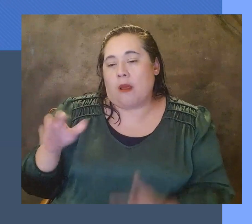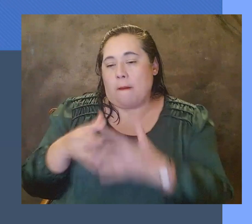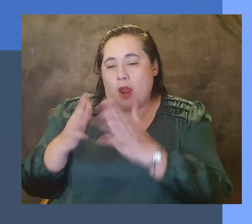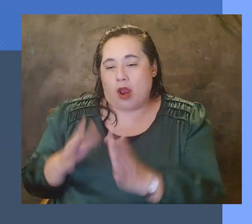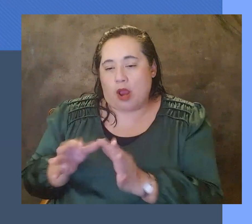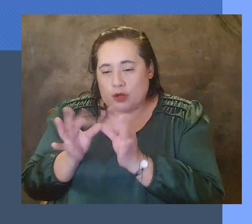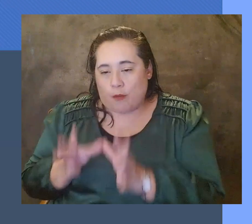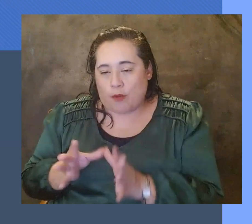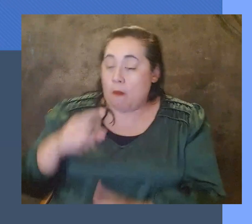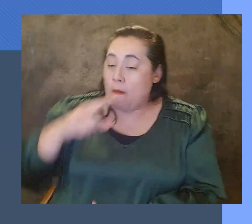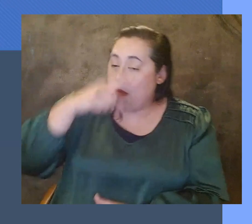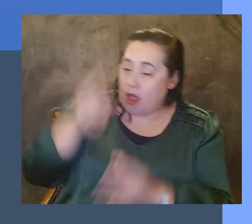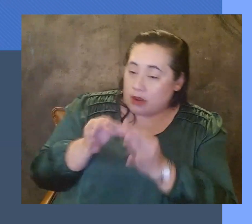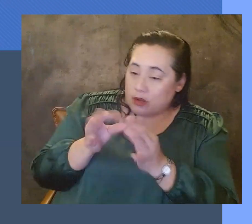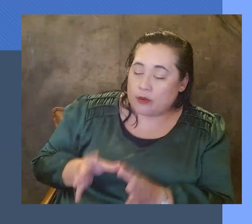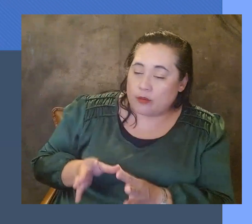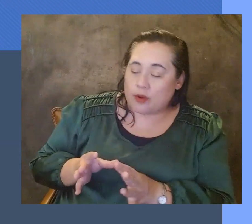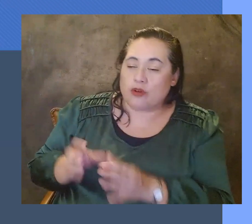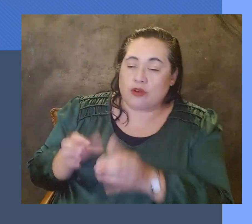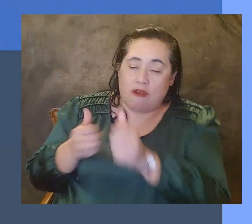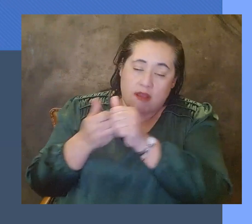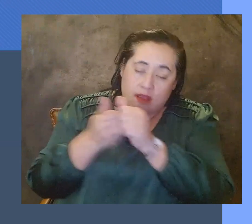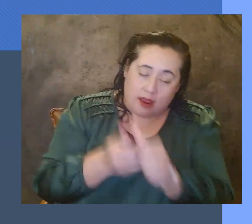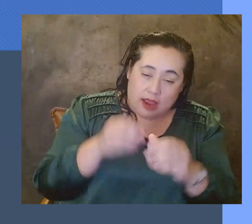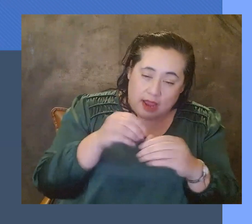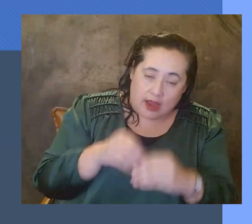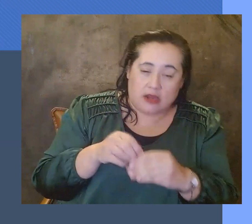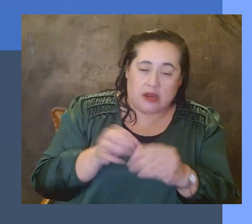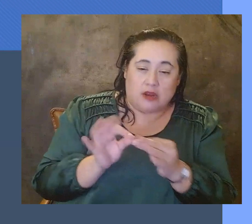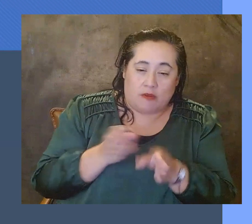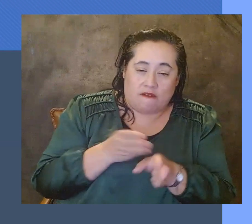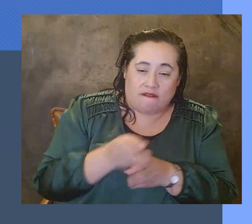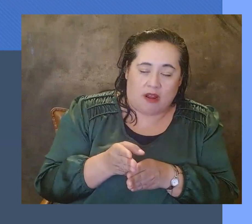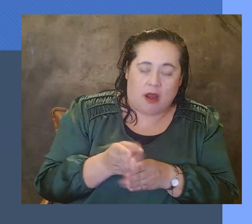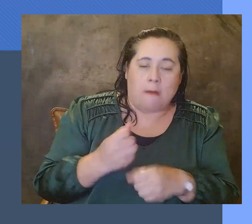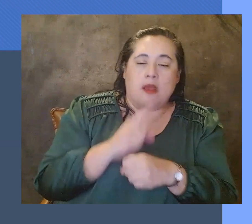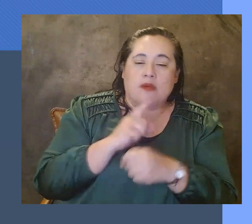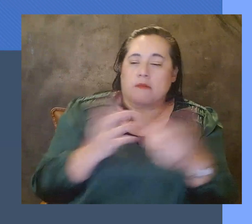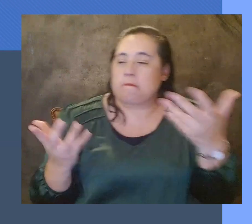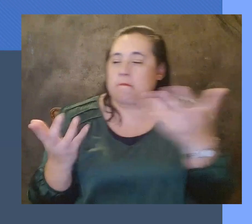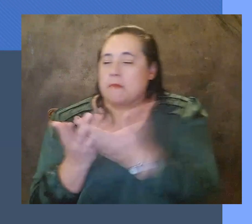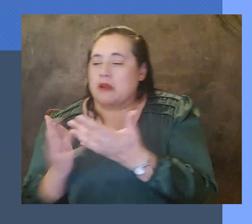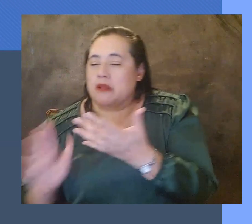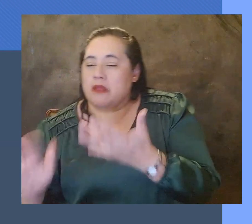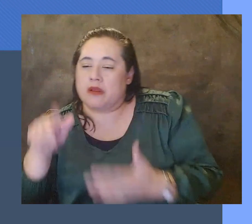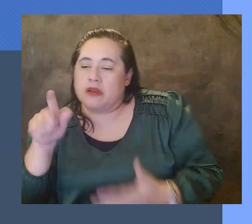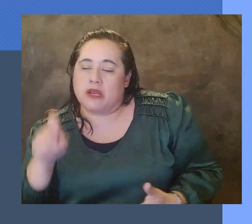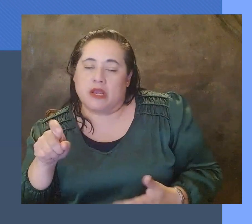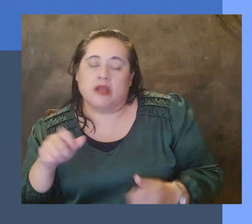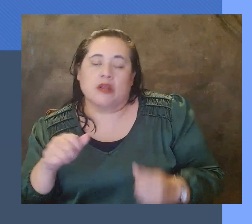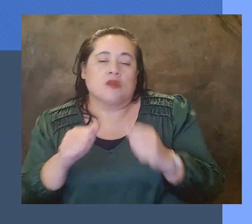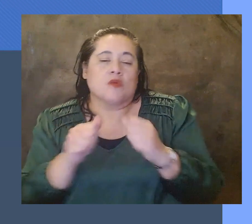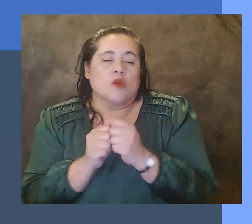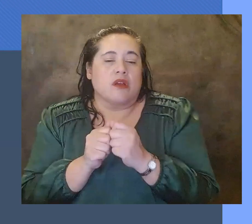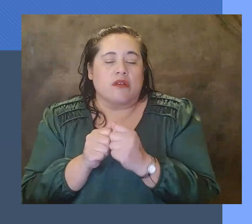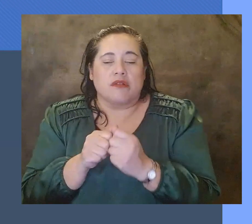negros en el campo de la interpretación de lengua de señas. Con respecto a la contratación,